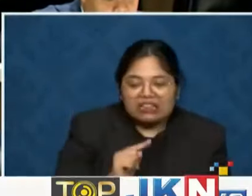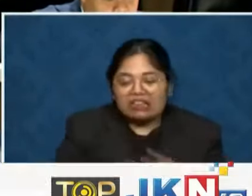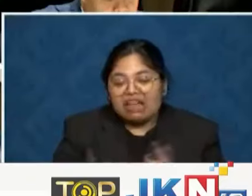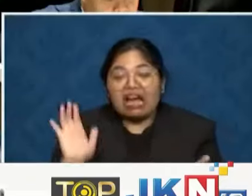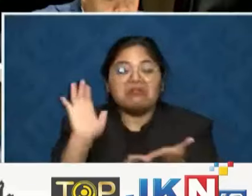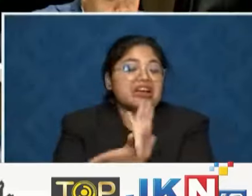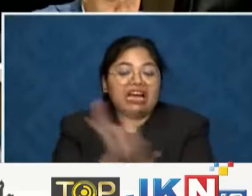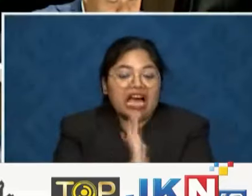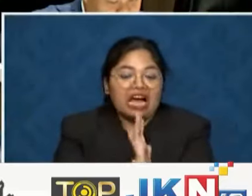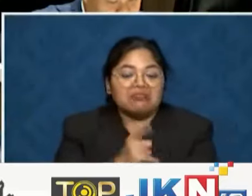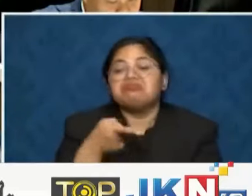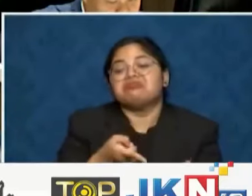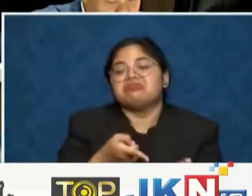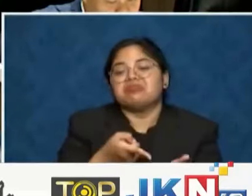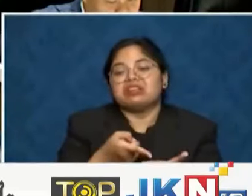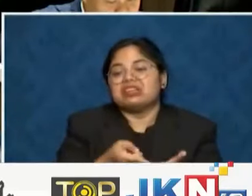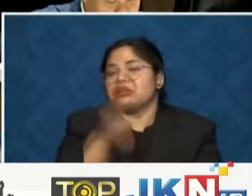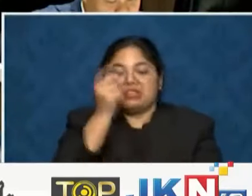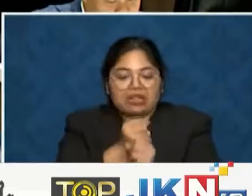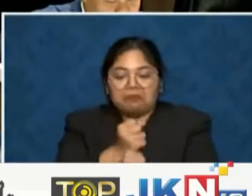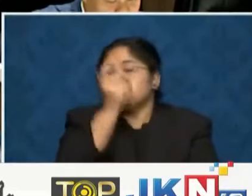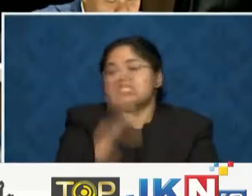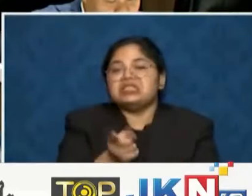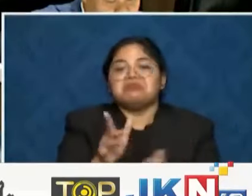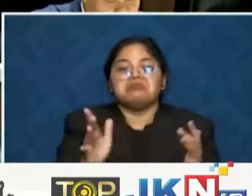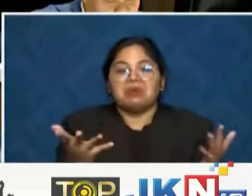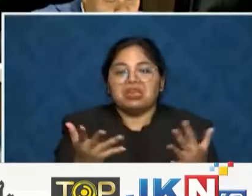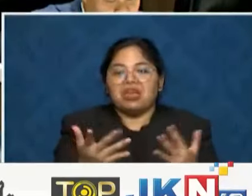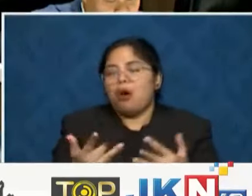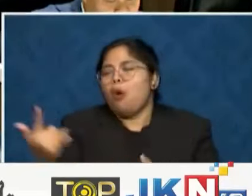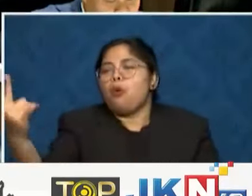พยายามบอกว่าเฮ้ยจะอภิปรายอะไรยังไม่มี การใช้งบประมาณไปเลยสักบาทคุณจุลินบอกว่า